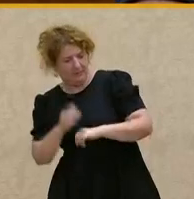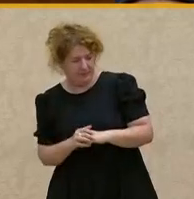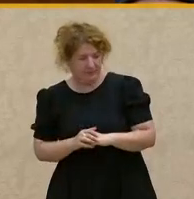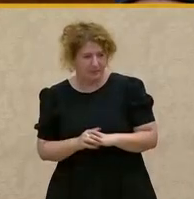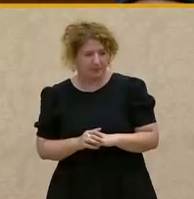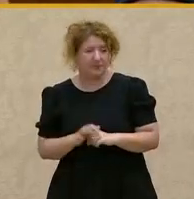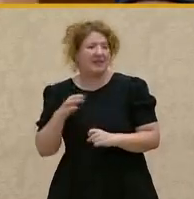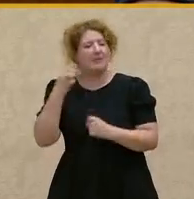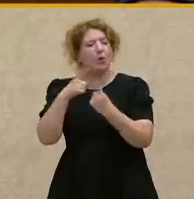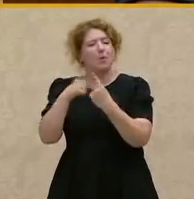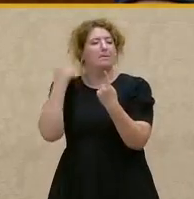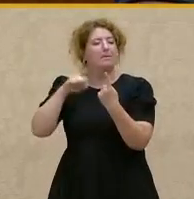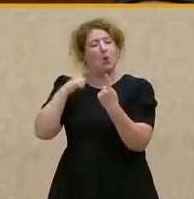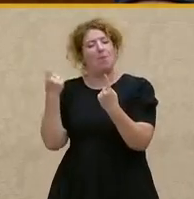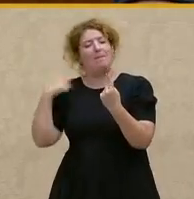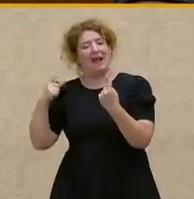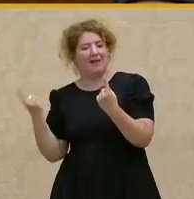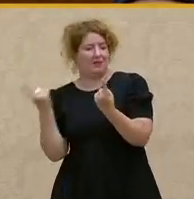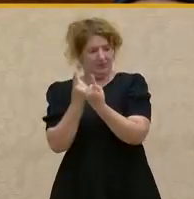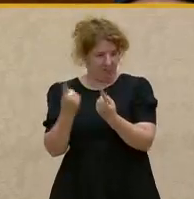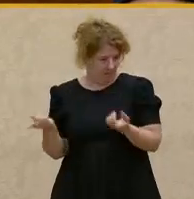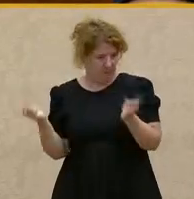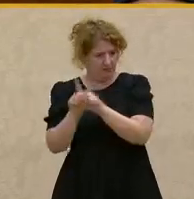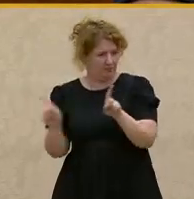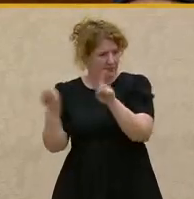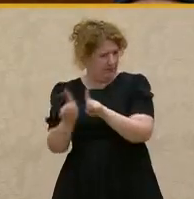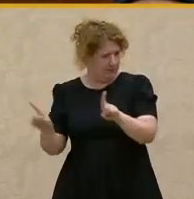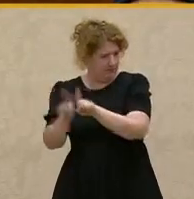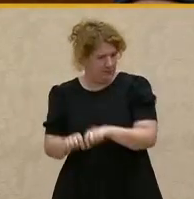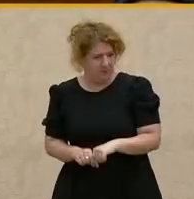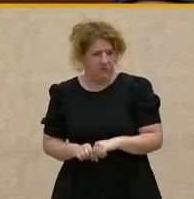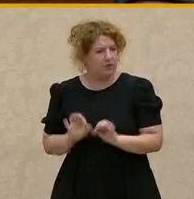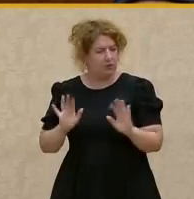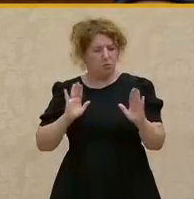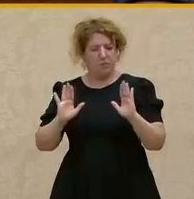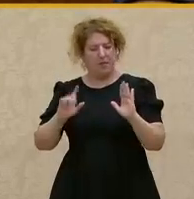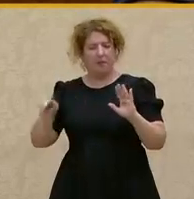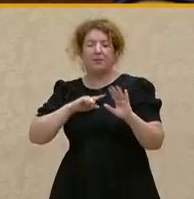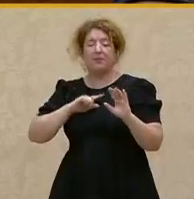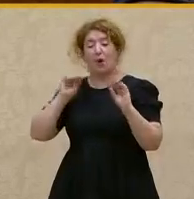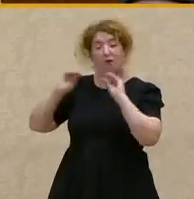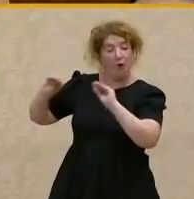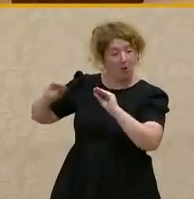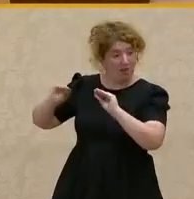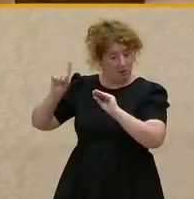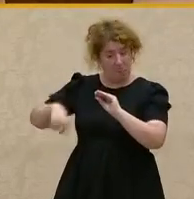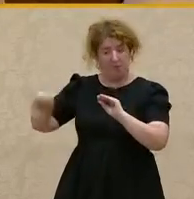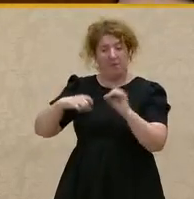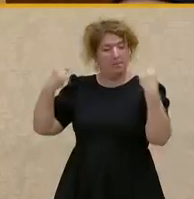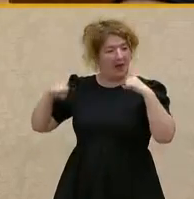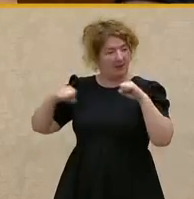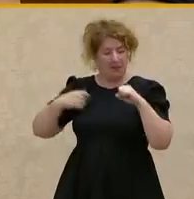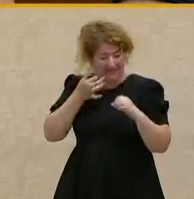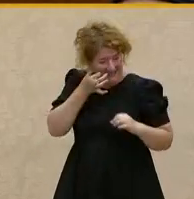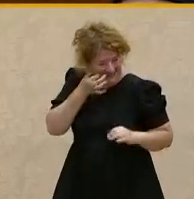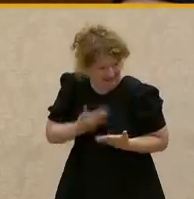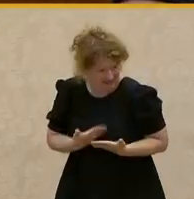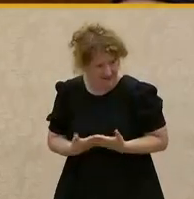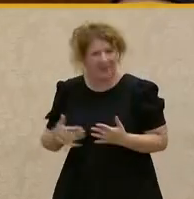Uno de soporte. Estamos haciendo formación, pero queremos más prácticas, no tanta categoría,